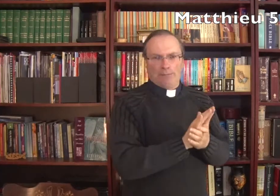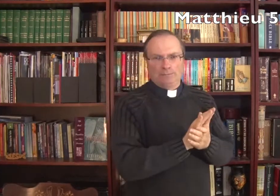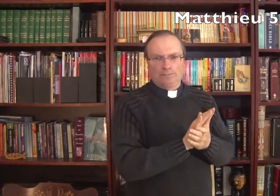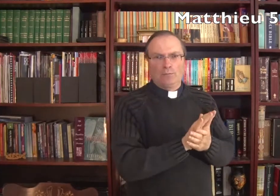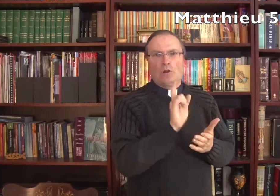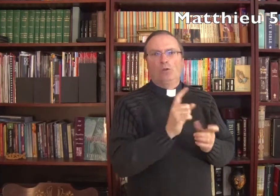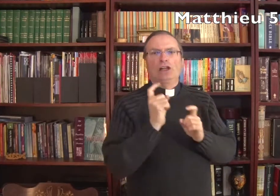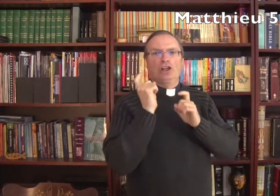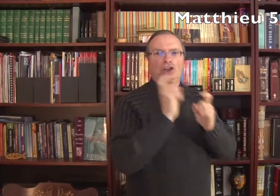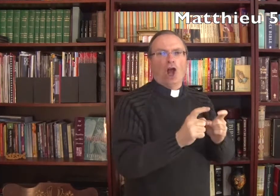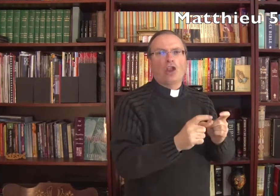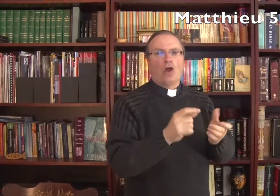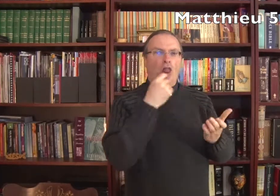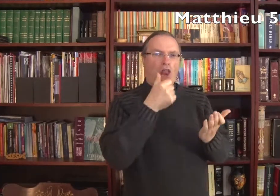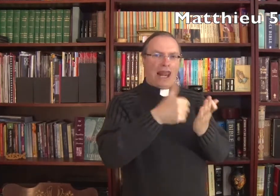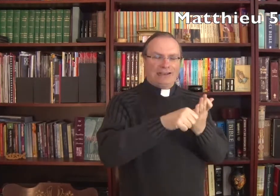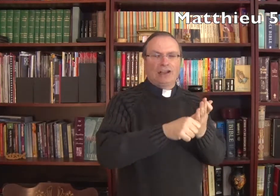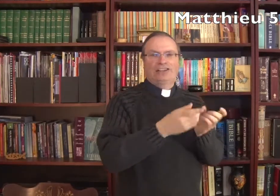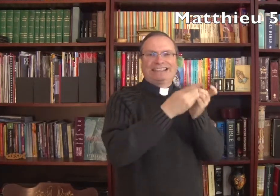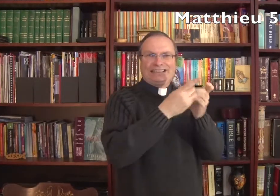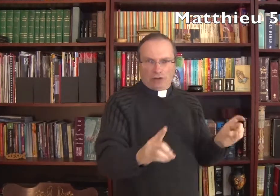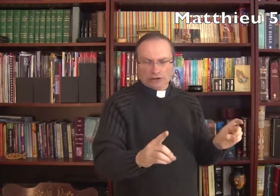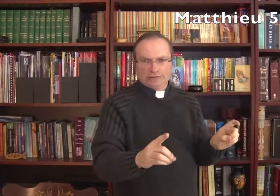lui donne une lettre de divorce.